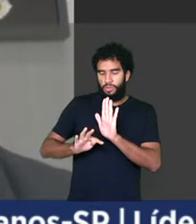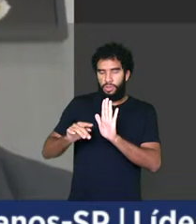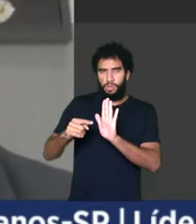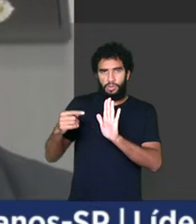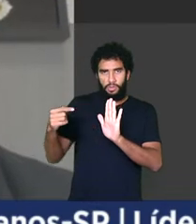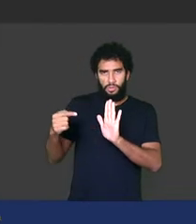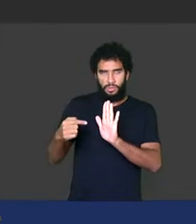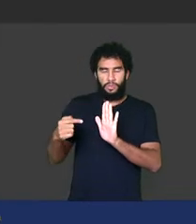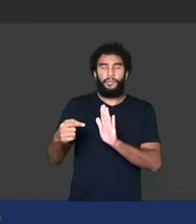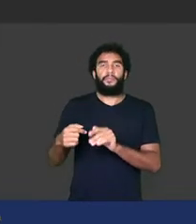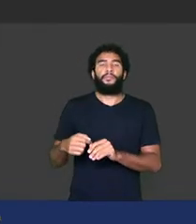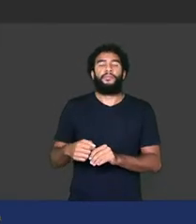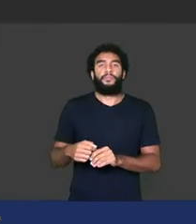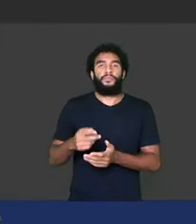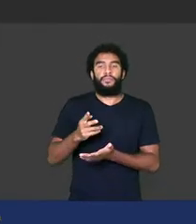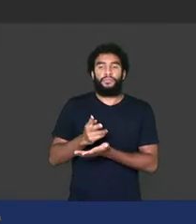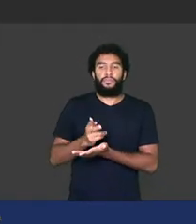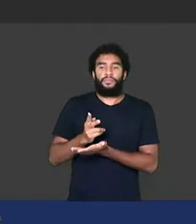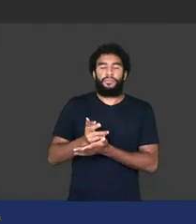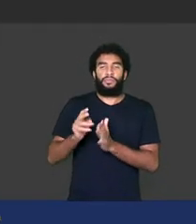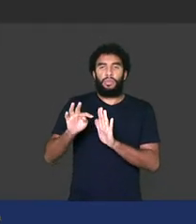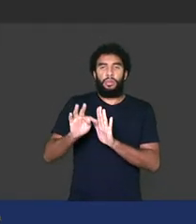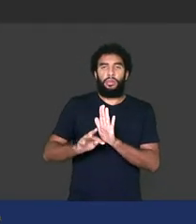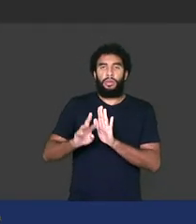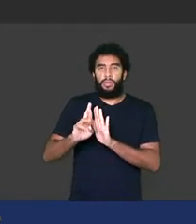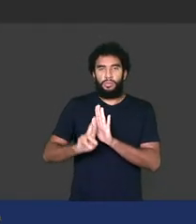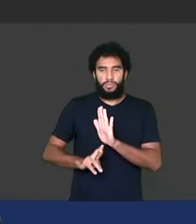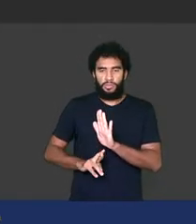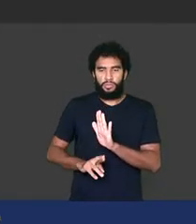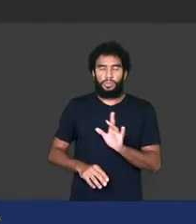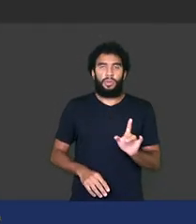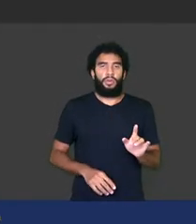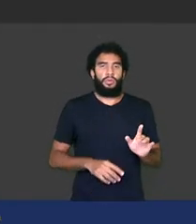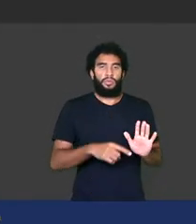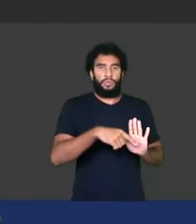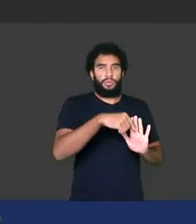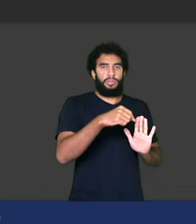DÚVIDA. NÓS VOTANDO SIM AO TEXTO, COMO AQUI ESTÁ , NÓS ESTAMOS MANTENDO O TEXTO DO RELATOR E NÃO AO DESTAQUE DO